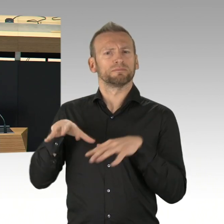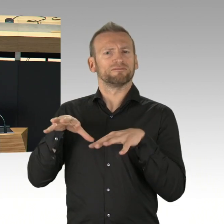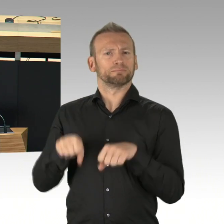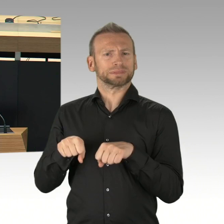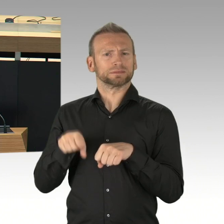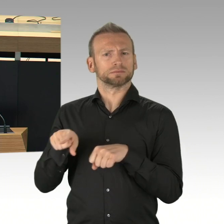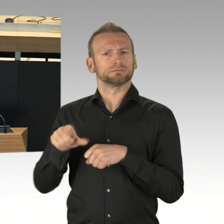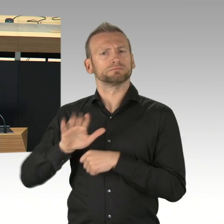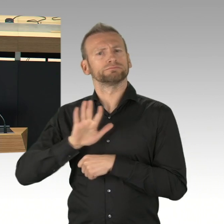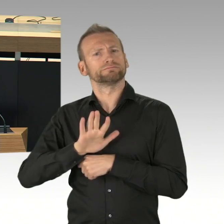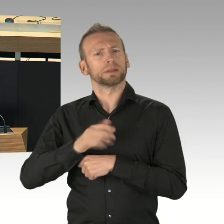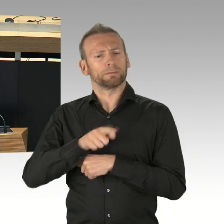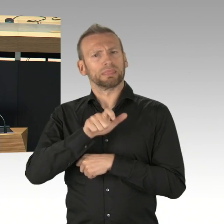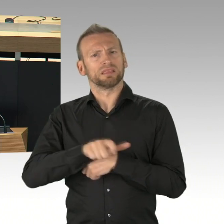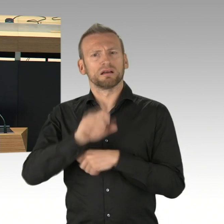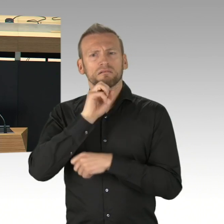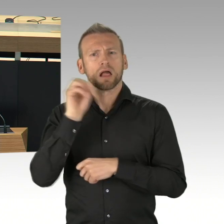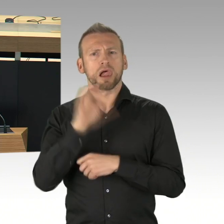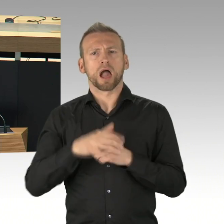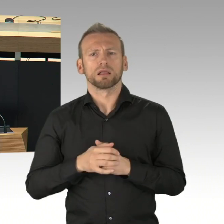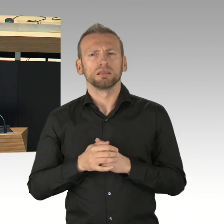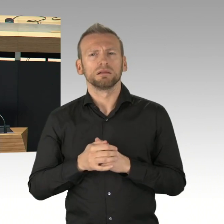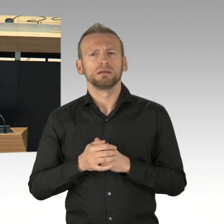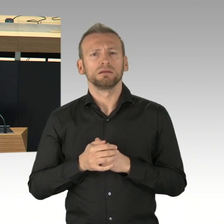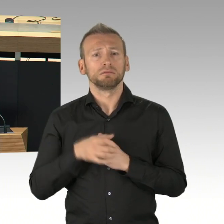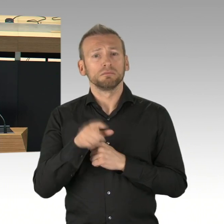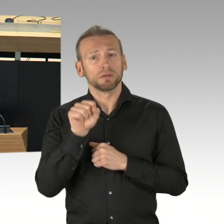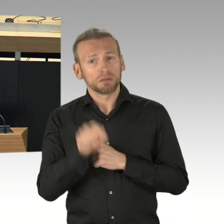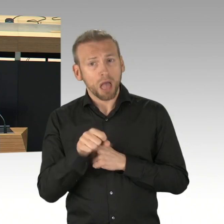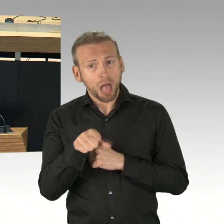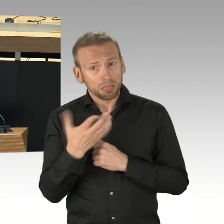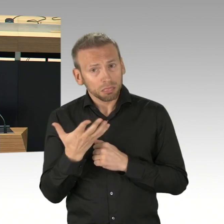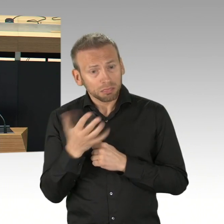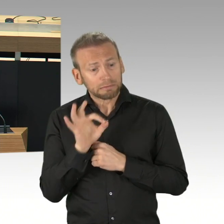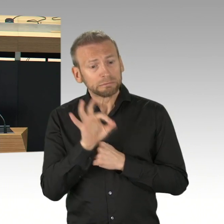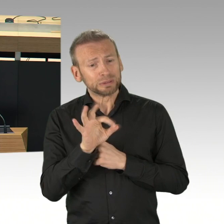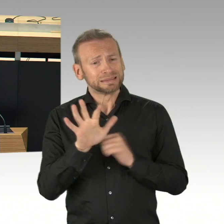damit er seine Miete bekommt, dann ... (Präsidium) So, ich bitte jetzt wieder ein bisschen um mehr Ruhe,